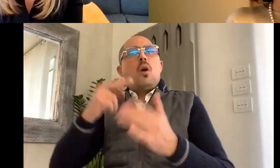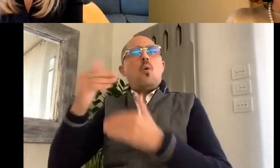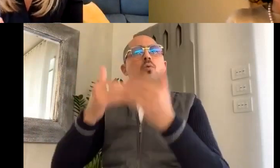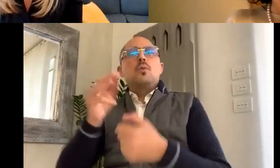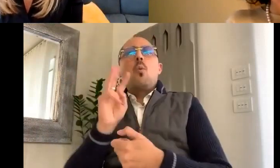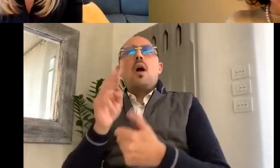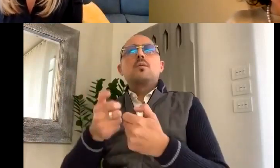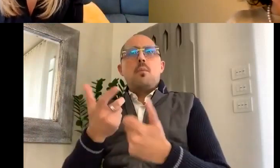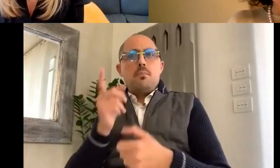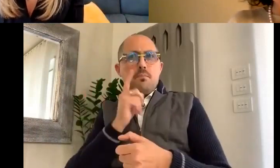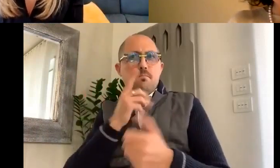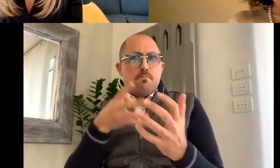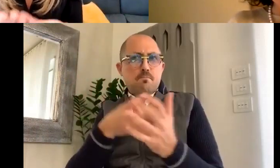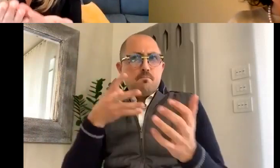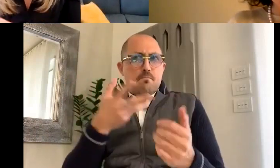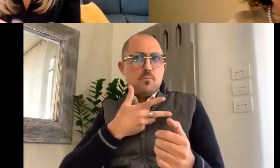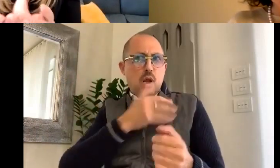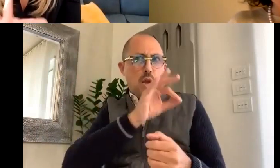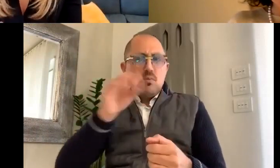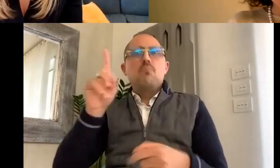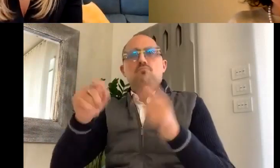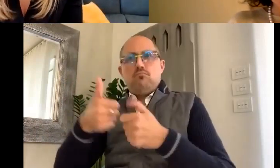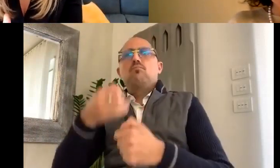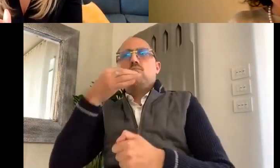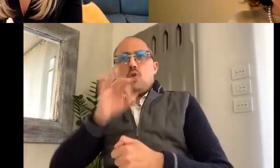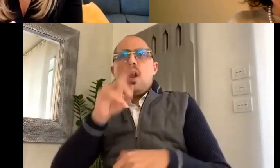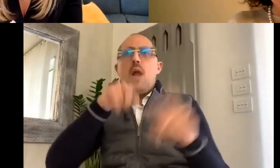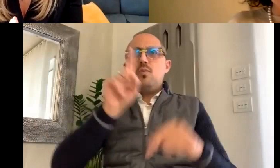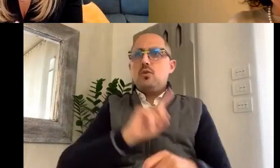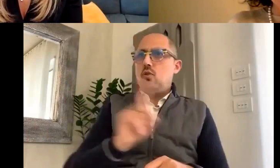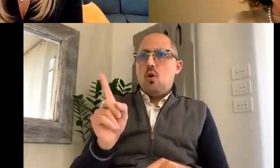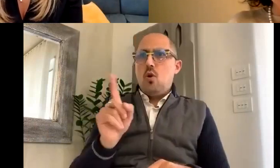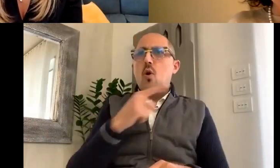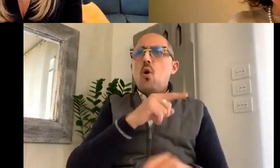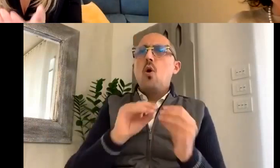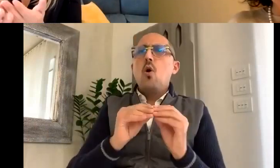è possibile telefonare ai medici o contattarli con whatsapp e chiedere delle ricette che poi